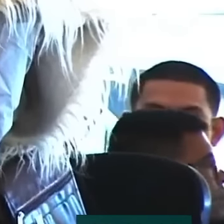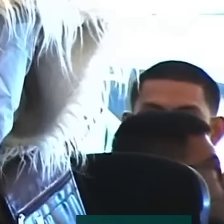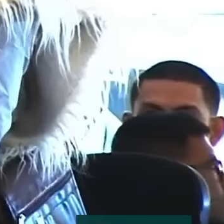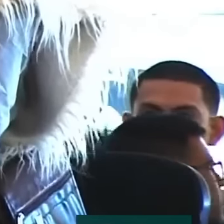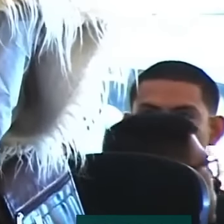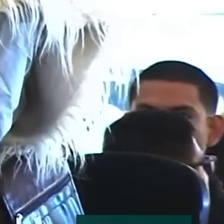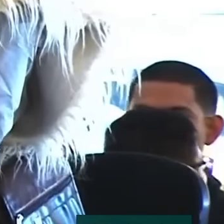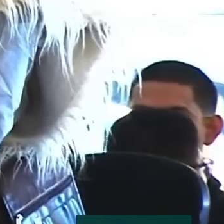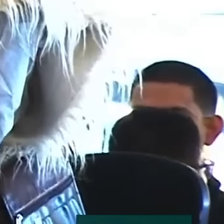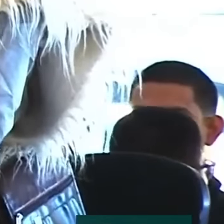cultural